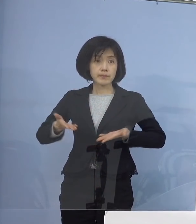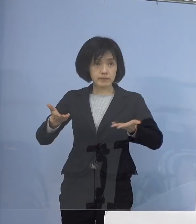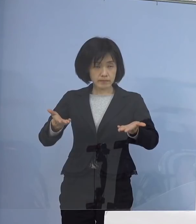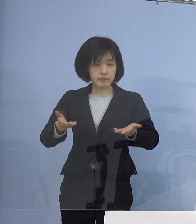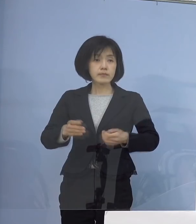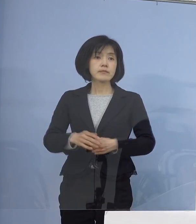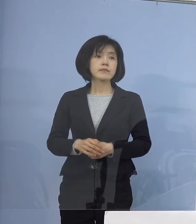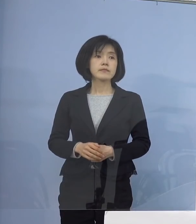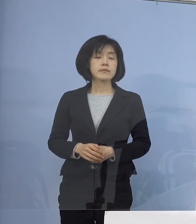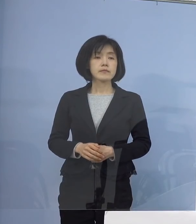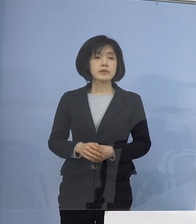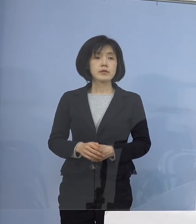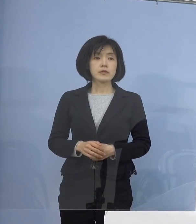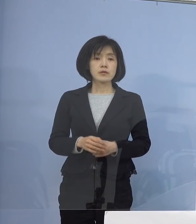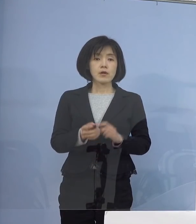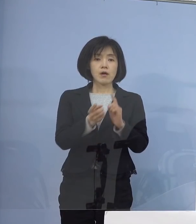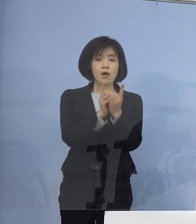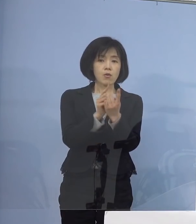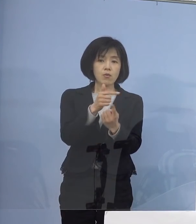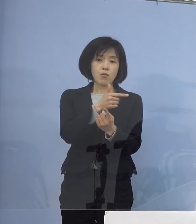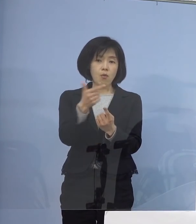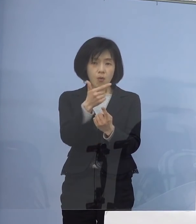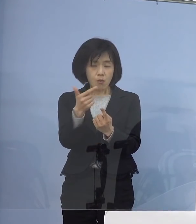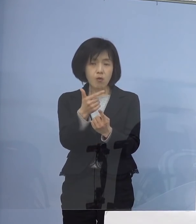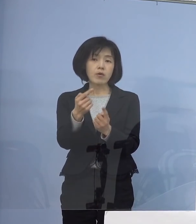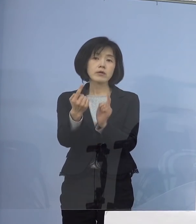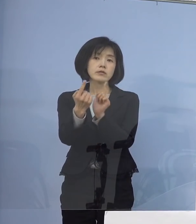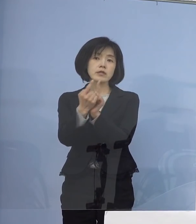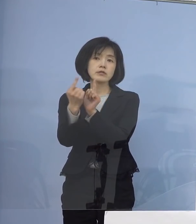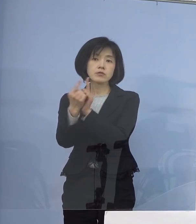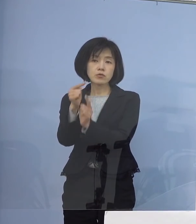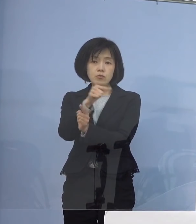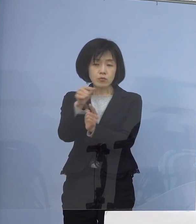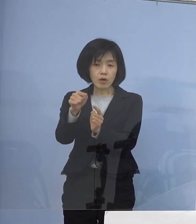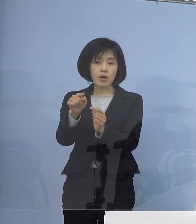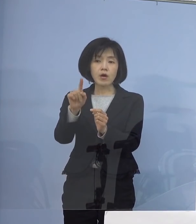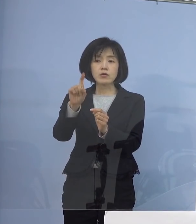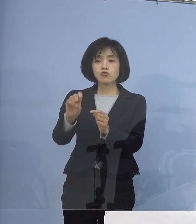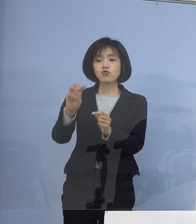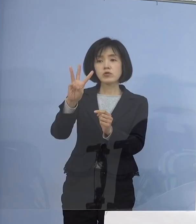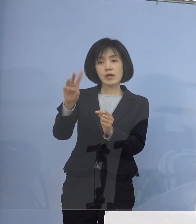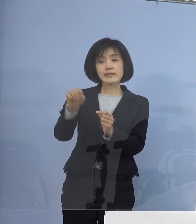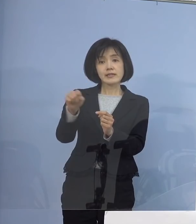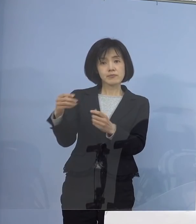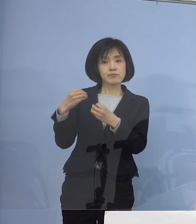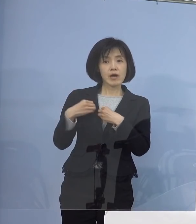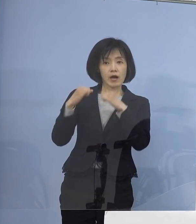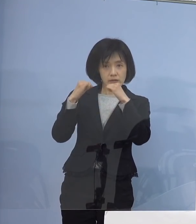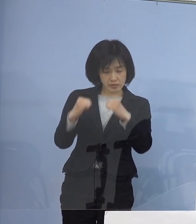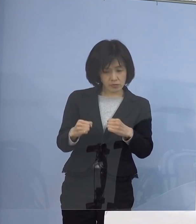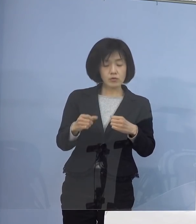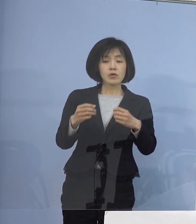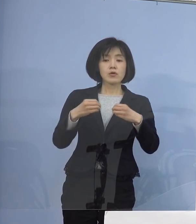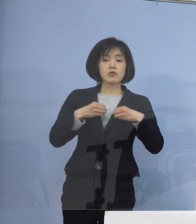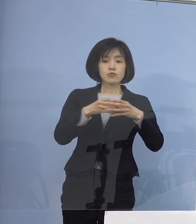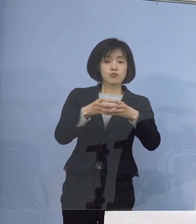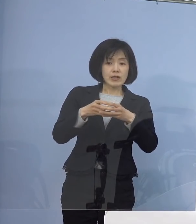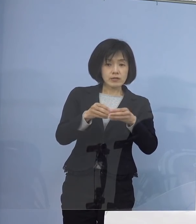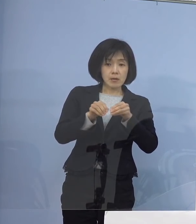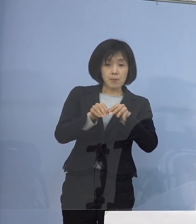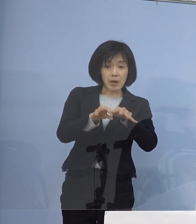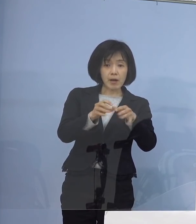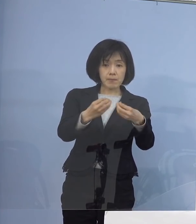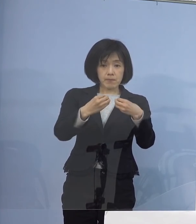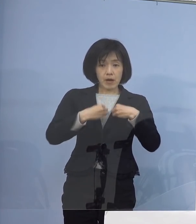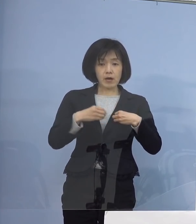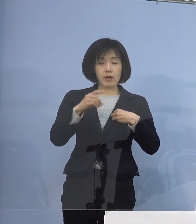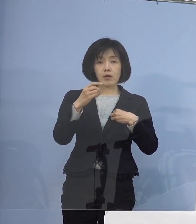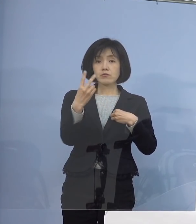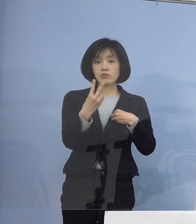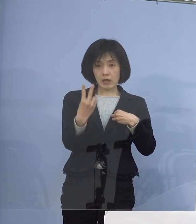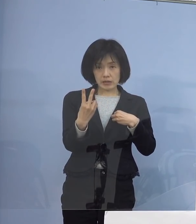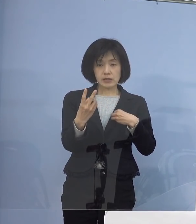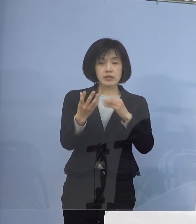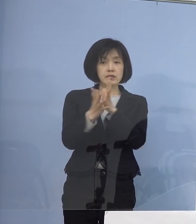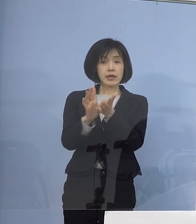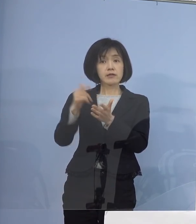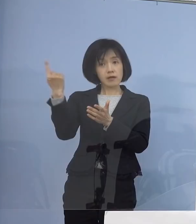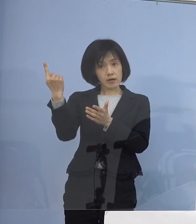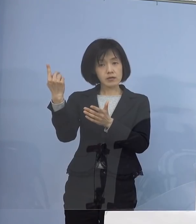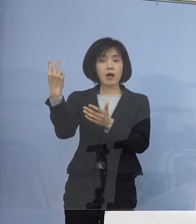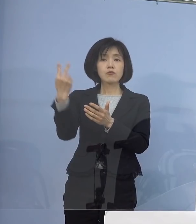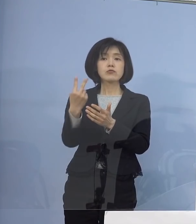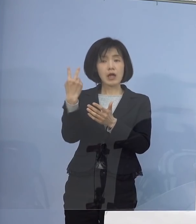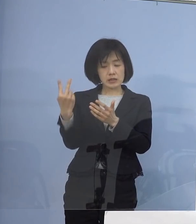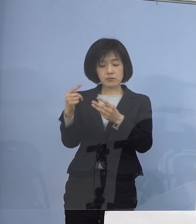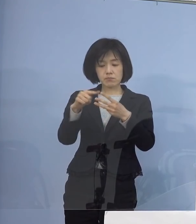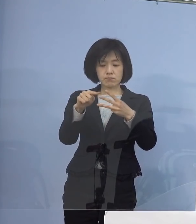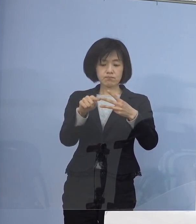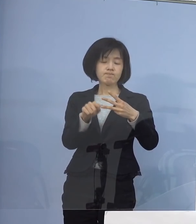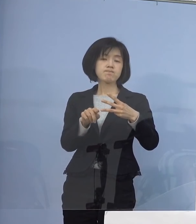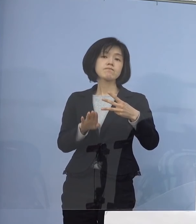まず濃厚接触者または接触者が13名 クラスター関連が2名、県外こちらが2名となります